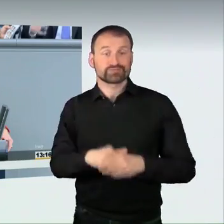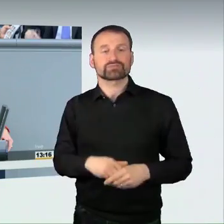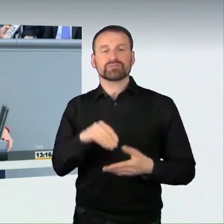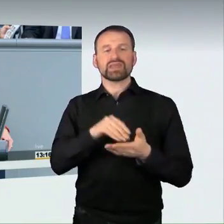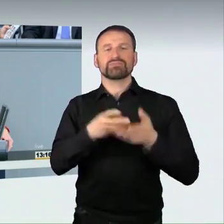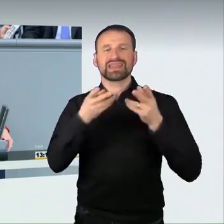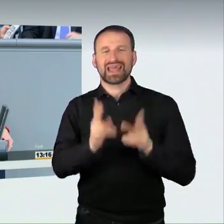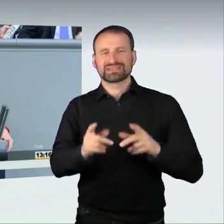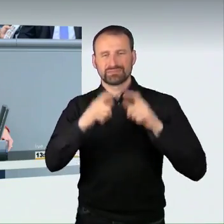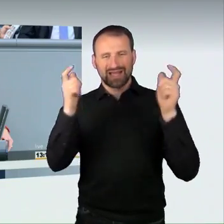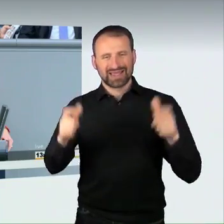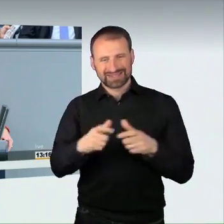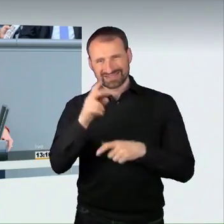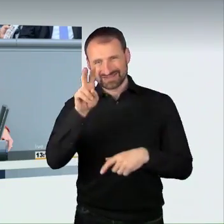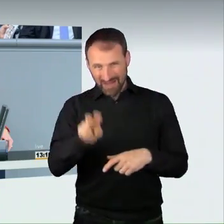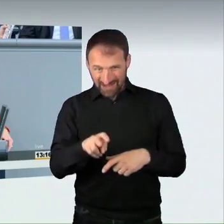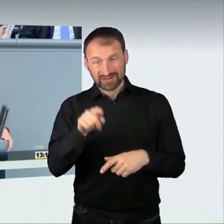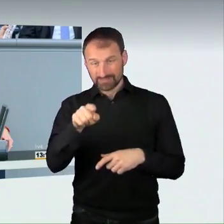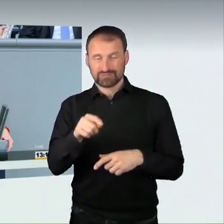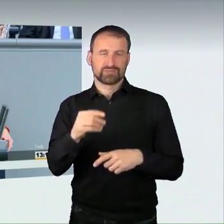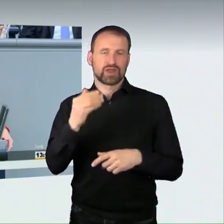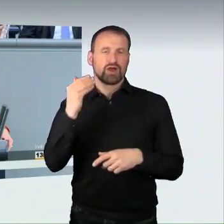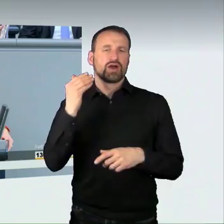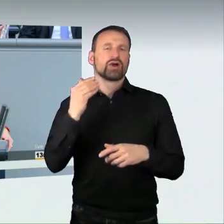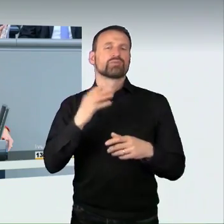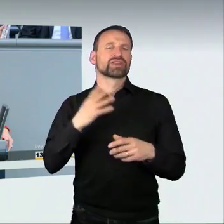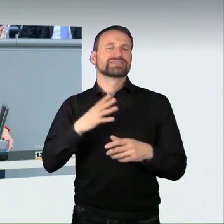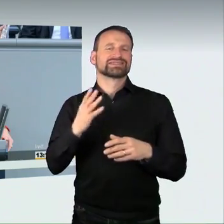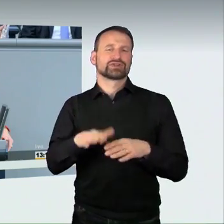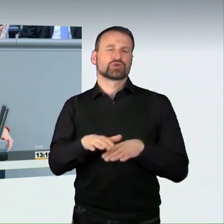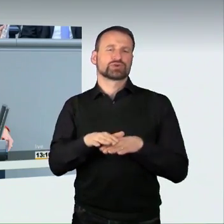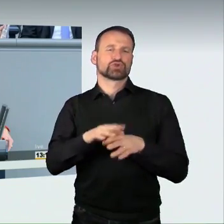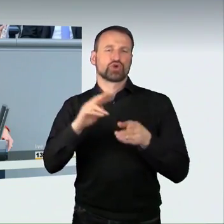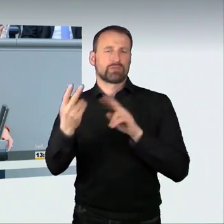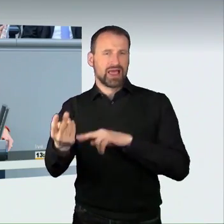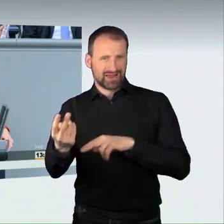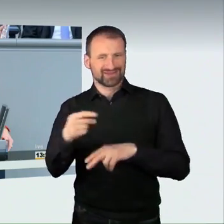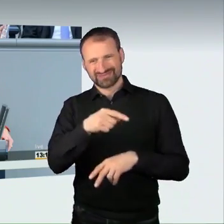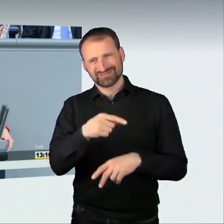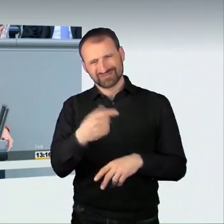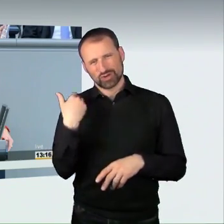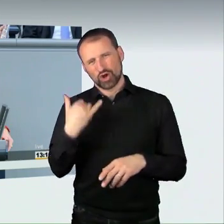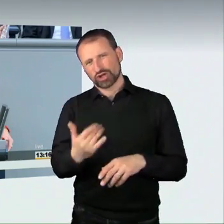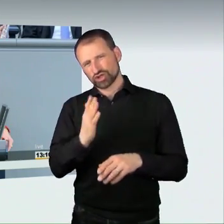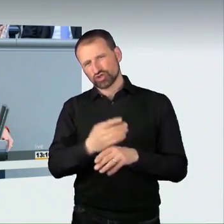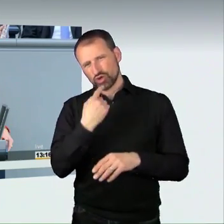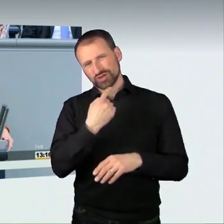Liebe Kolleginnen und Kollegen, es ist sicherlich nicht nur in Frankfurt ein wichtiger Aspekt, dass Luxussanierungen zu enormen Mieterhöhungen führen